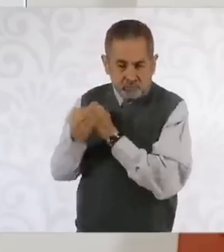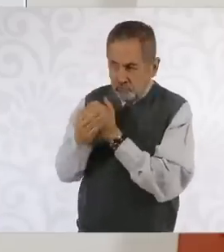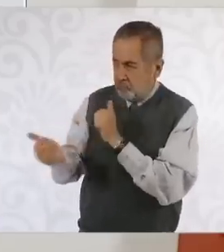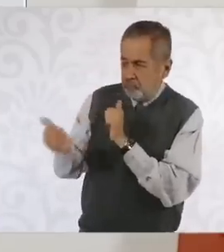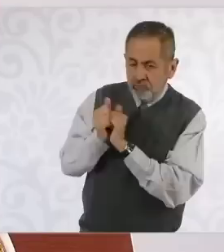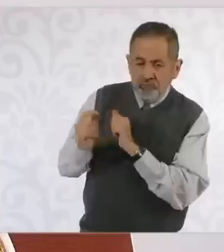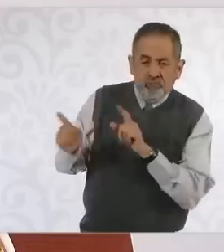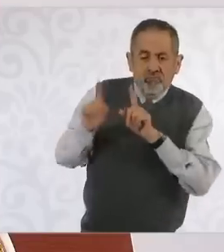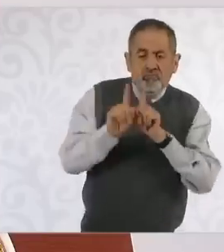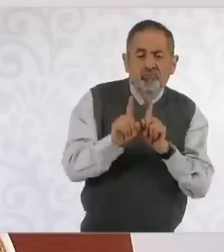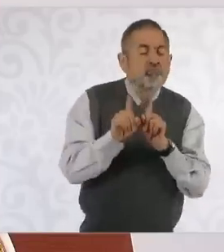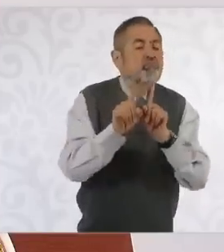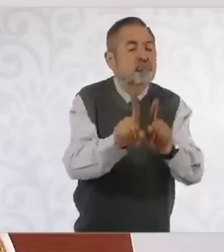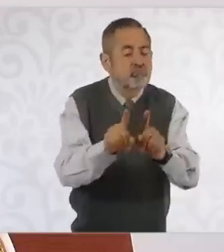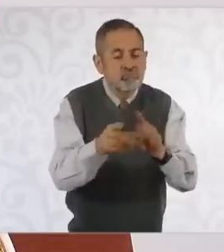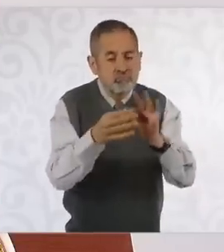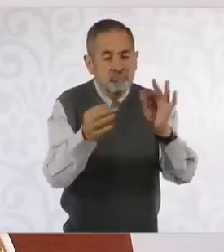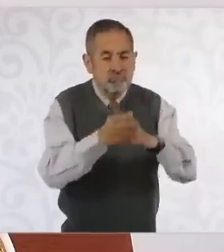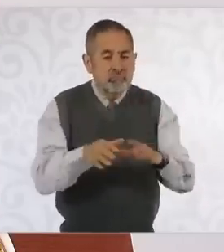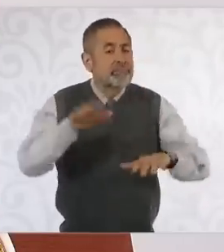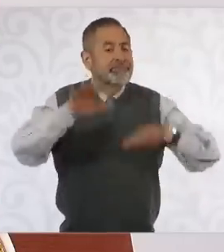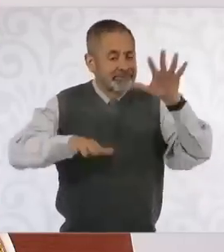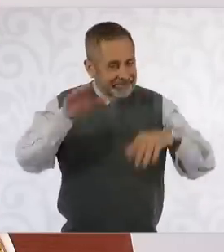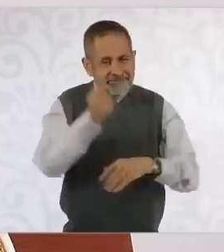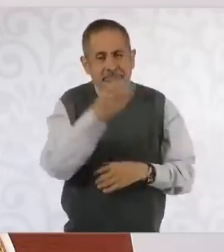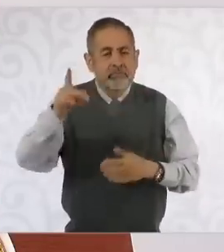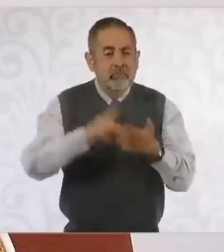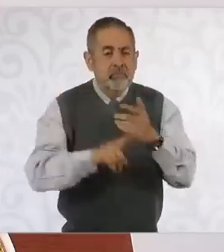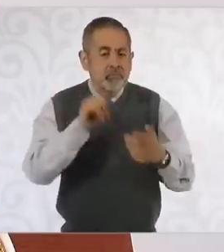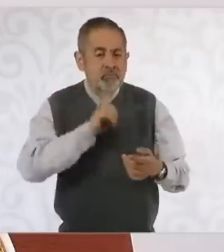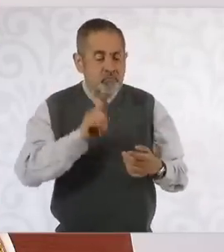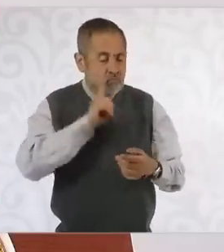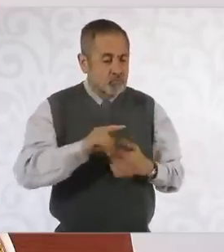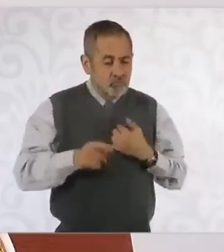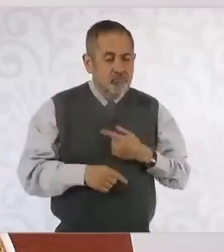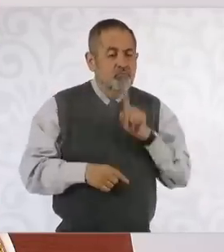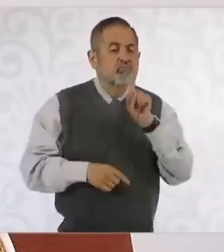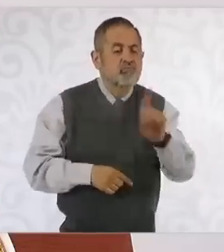al Ministerio Público de una mujer violentada y el Ministerio Público le dice Pues es que